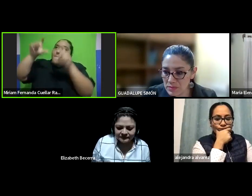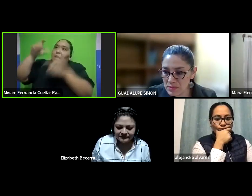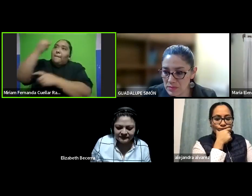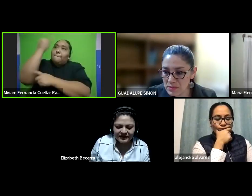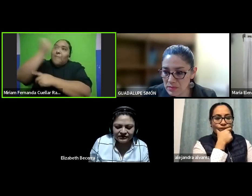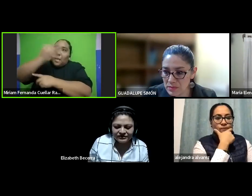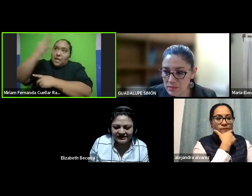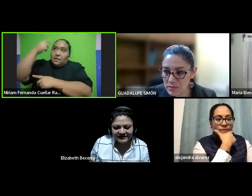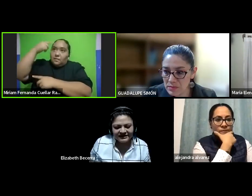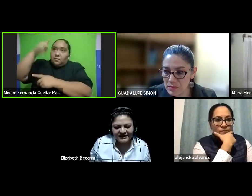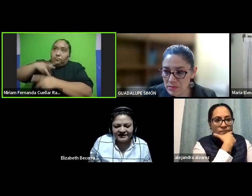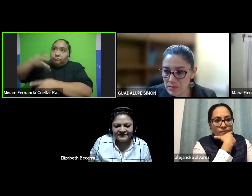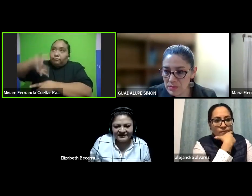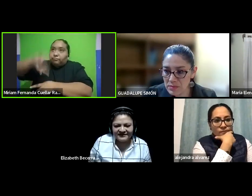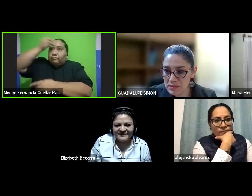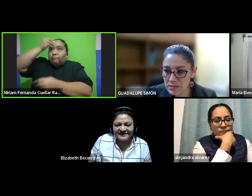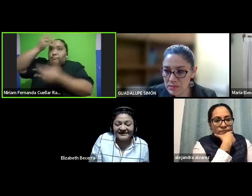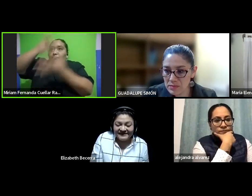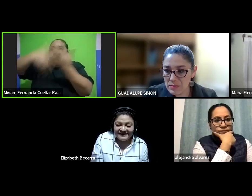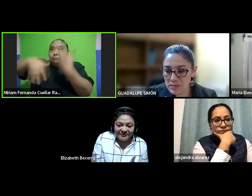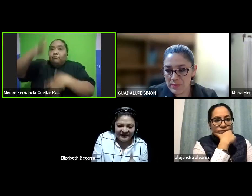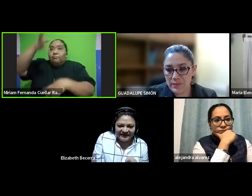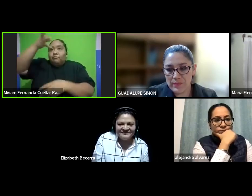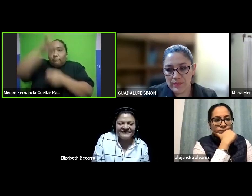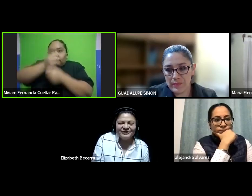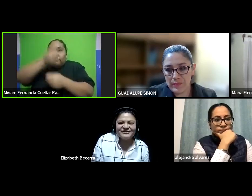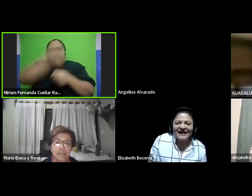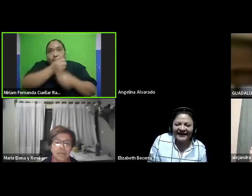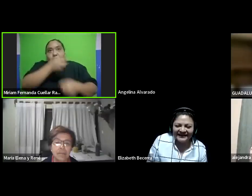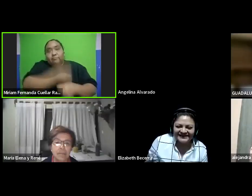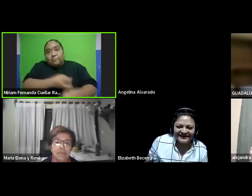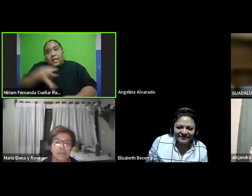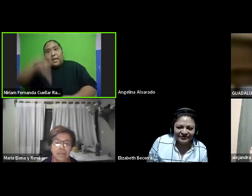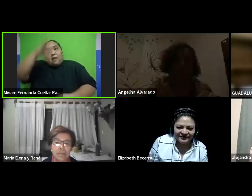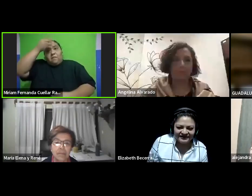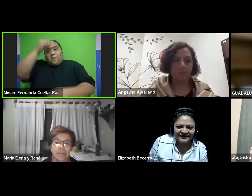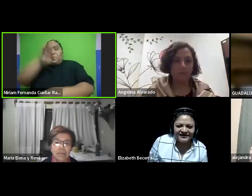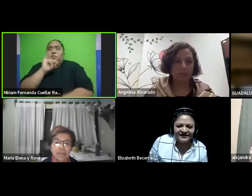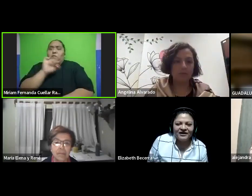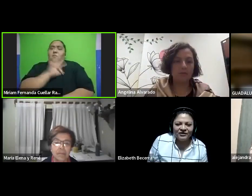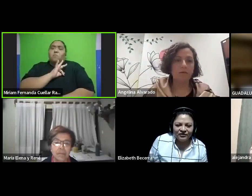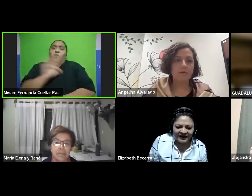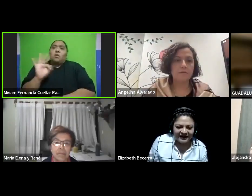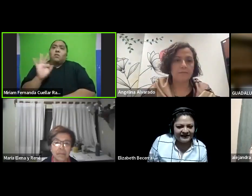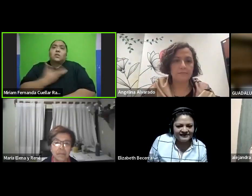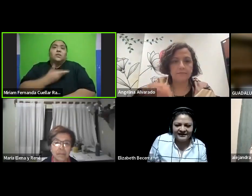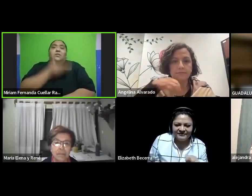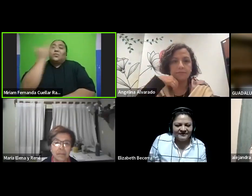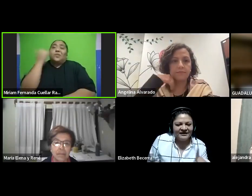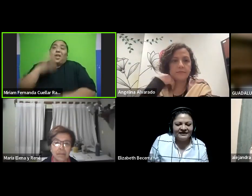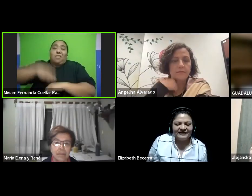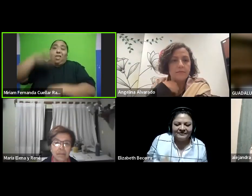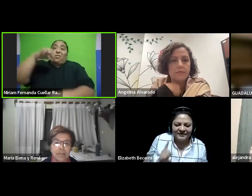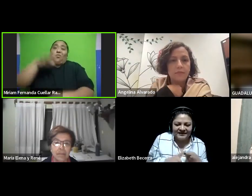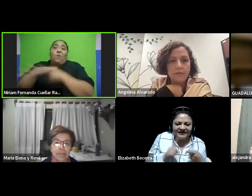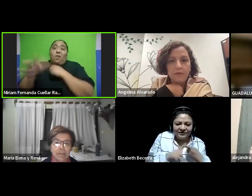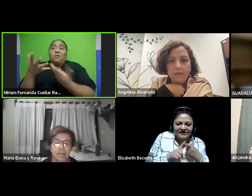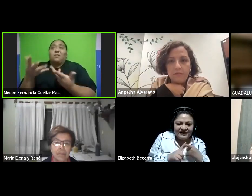incluso para que vayan adquiriendo adquiriendo la lengua de adquiriendo la lengua de serie. Entonces sí, definitivamente efinitivamente sí se puede, no sí se puede, no sé a qué edad sería